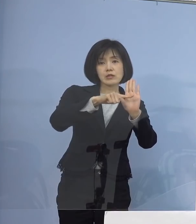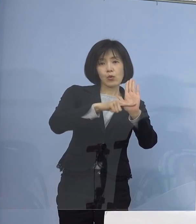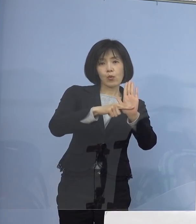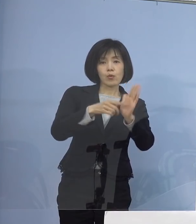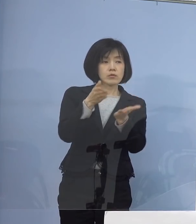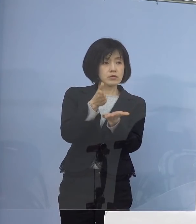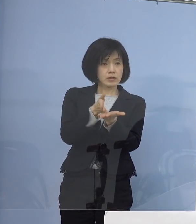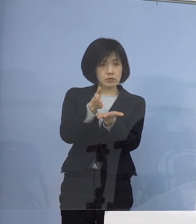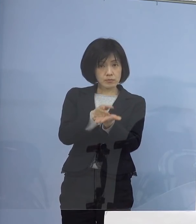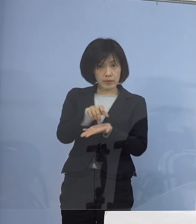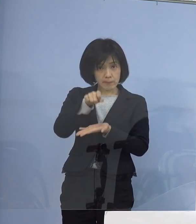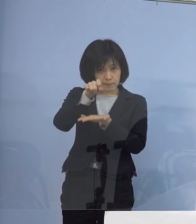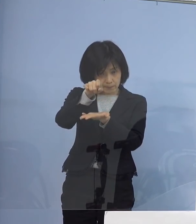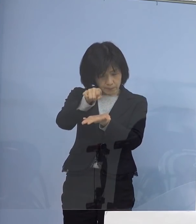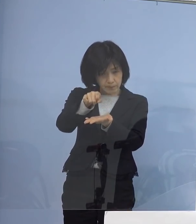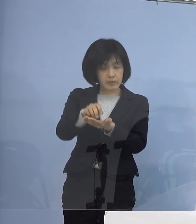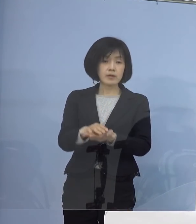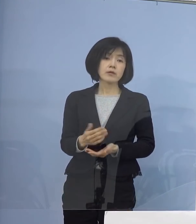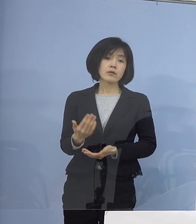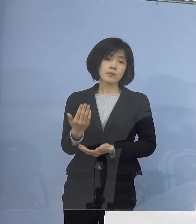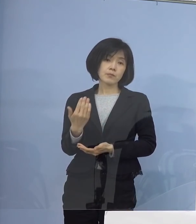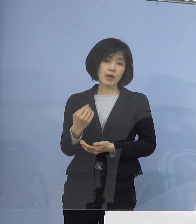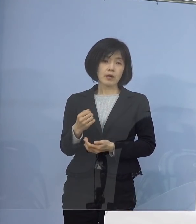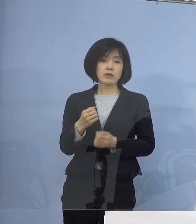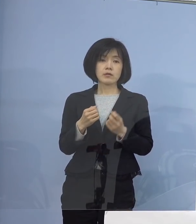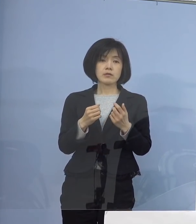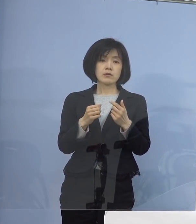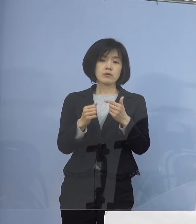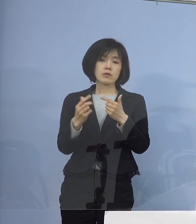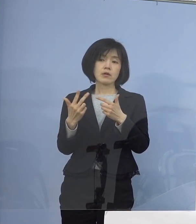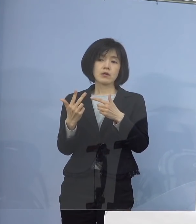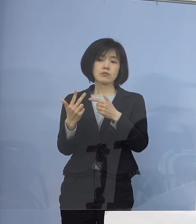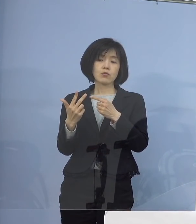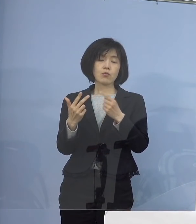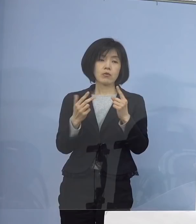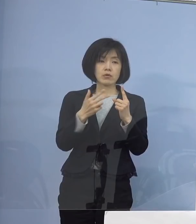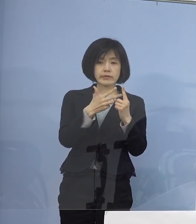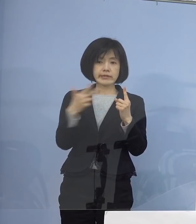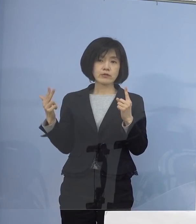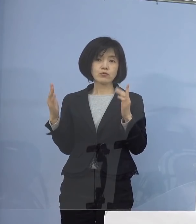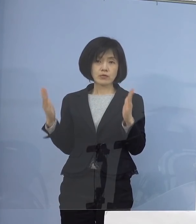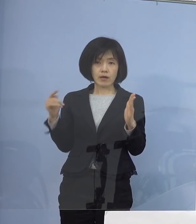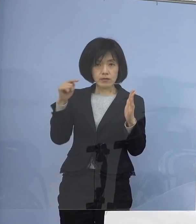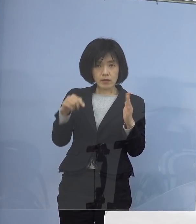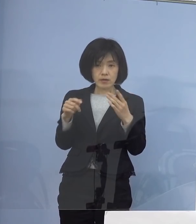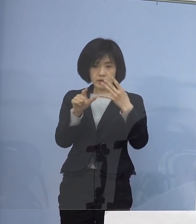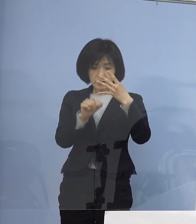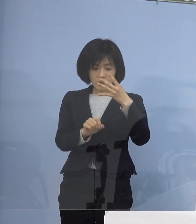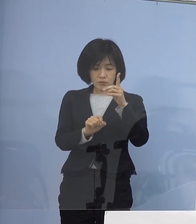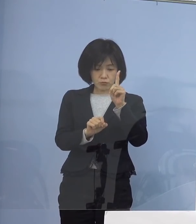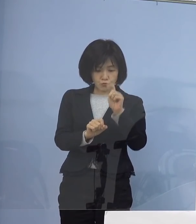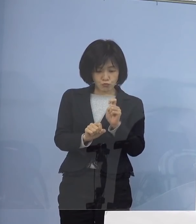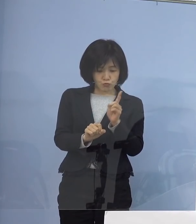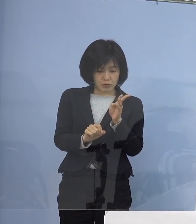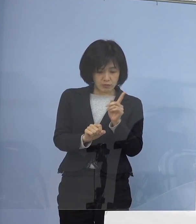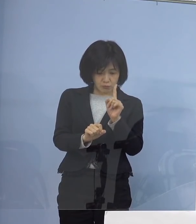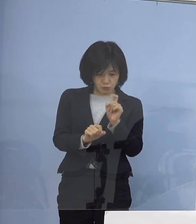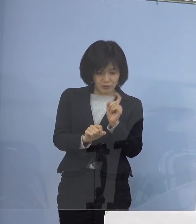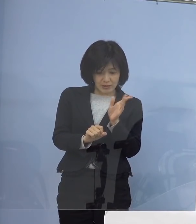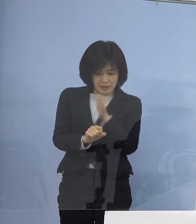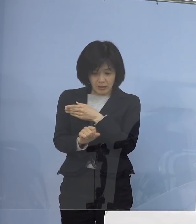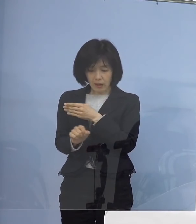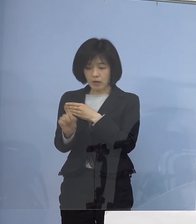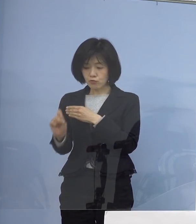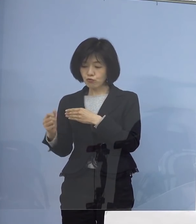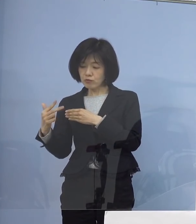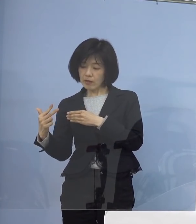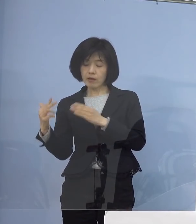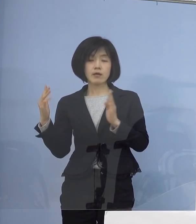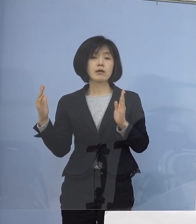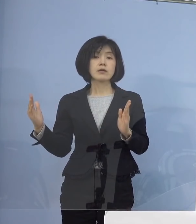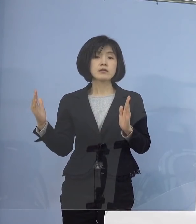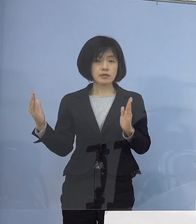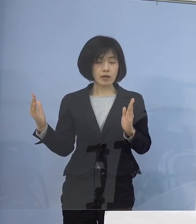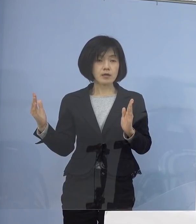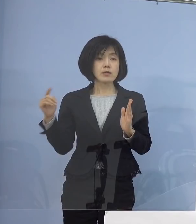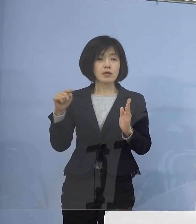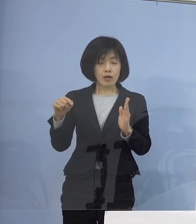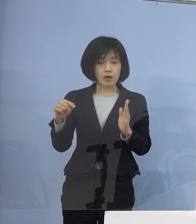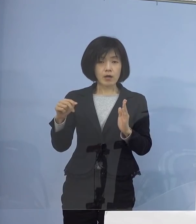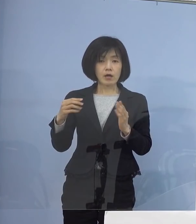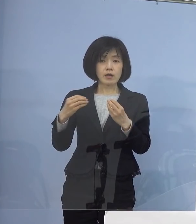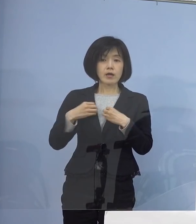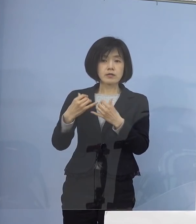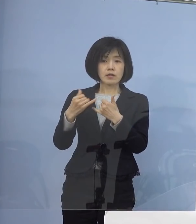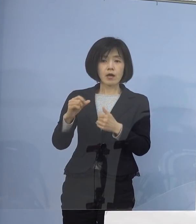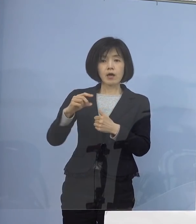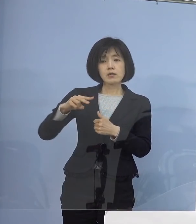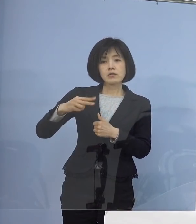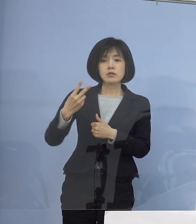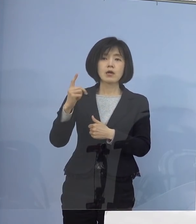まず直近1週間こちらは4月11日から4月17日でありますが こちらは210名となります